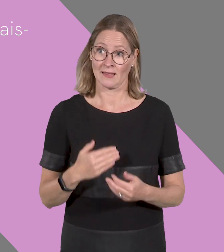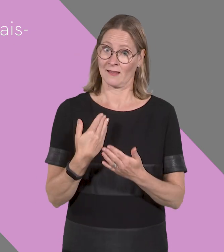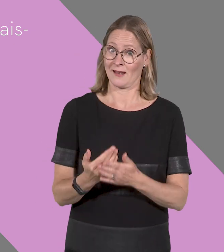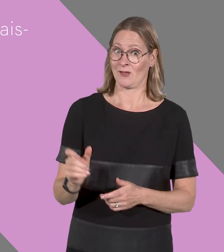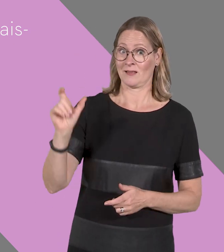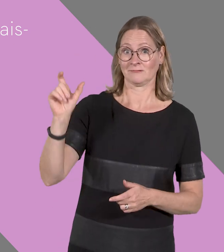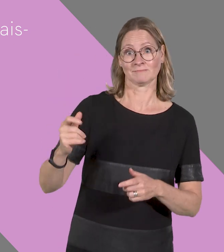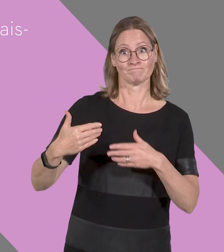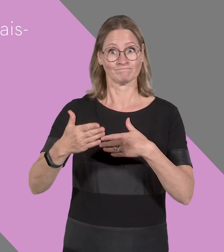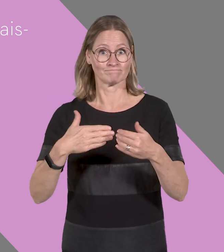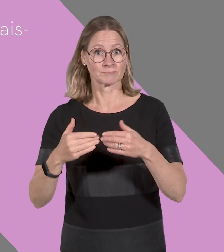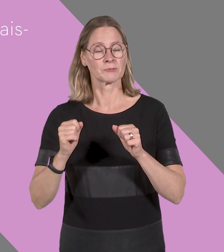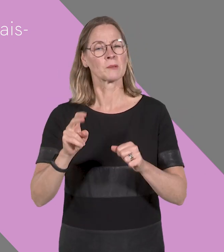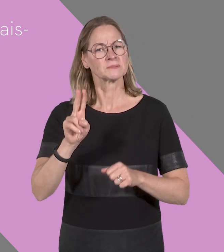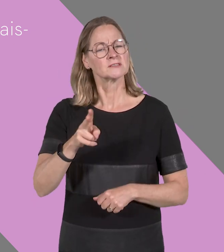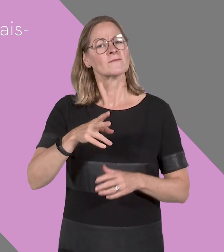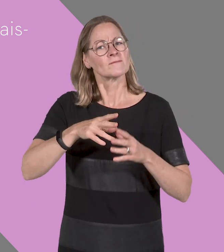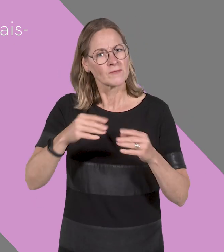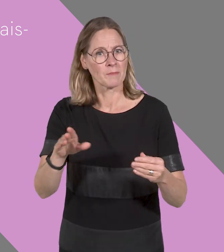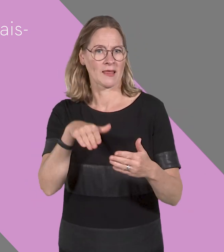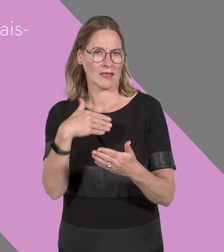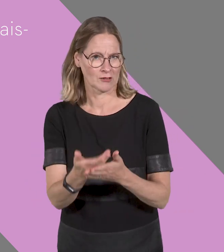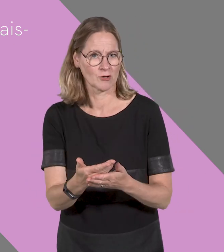Ehdokkaan toiminnan tulee olla vapaaehtoista, -